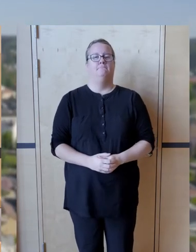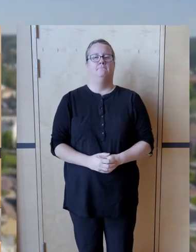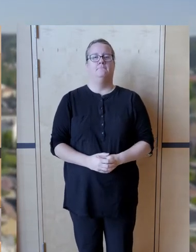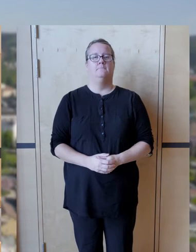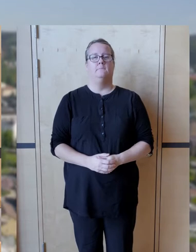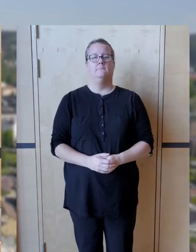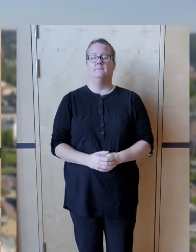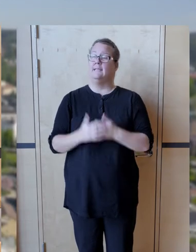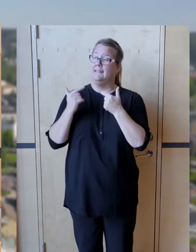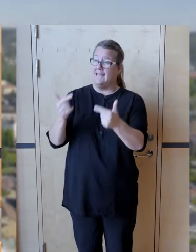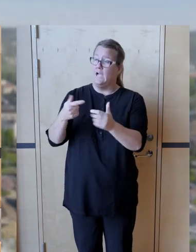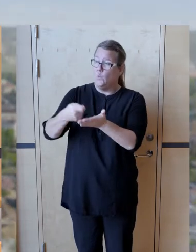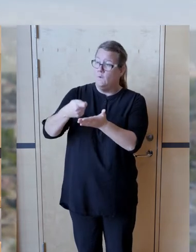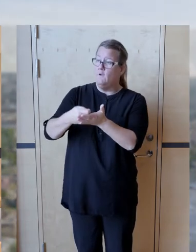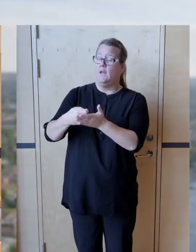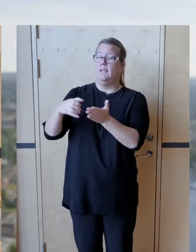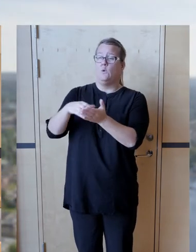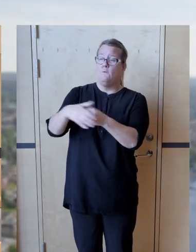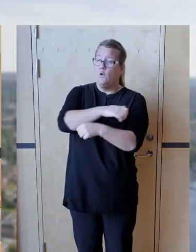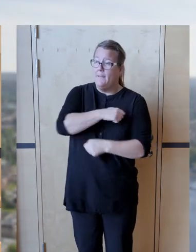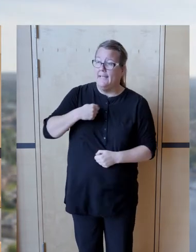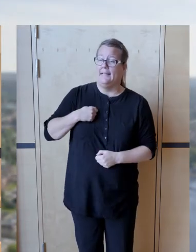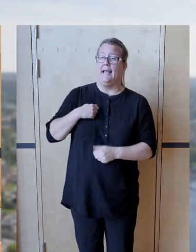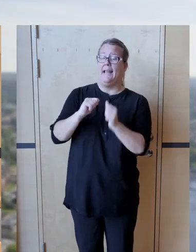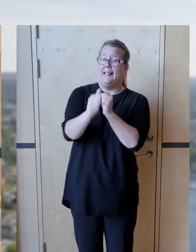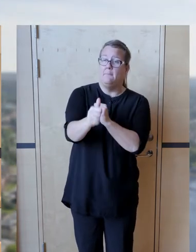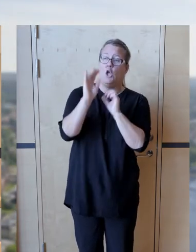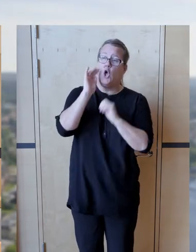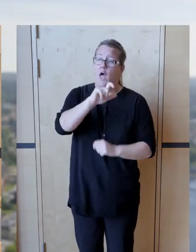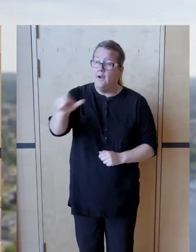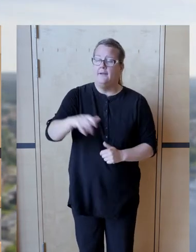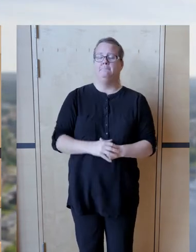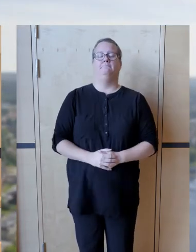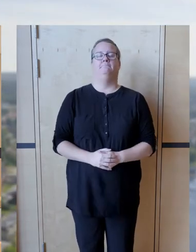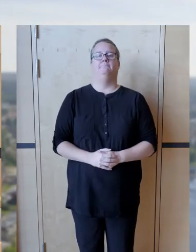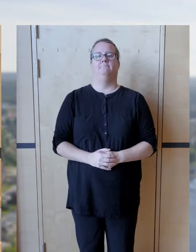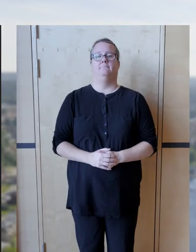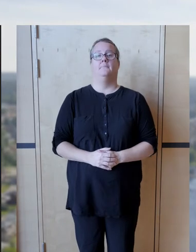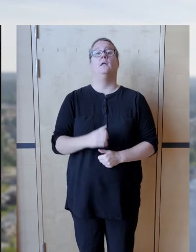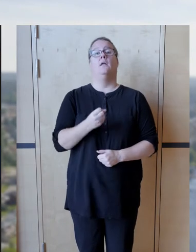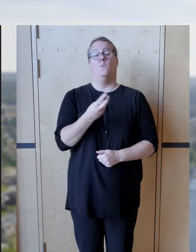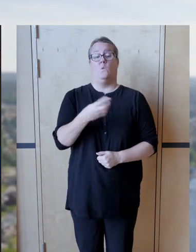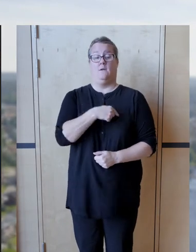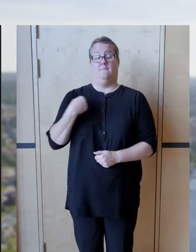Fortfarande kommer så mycket ledamöter höra det Några av oss har varit med i Socialnämnden ganska länge